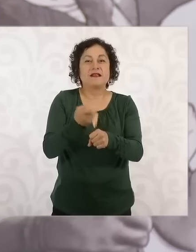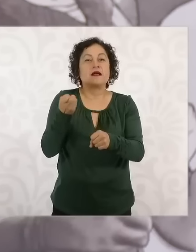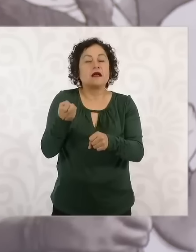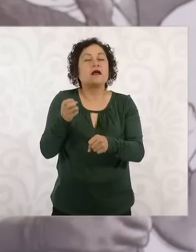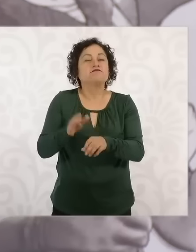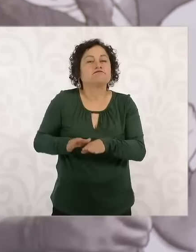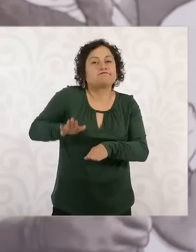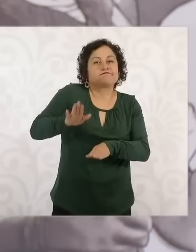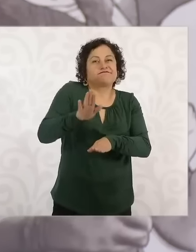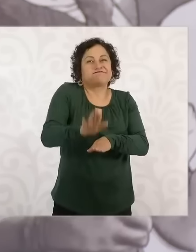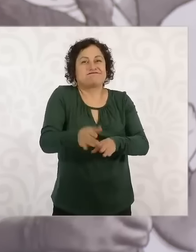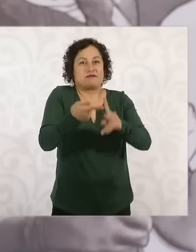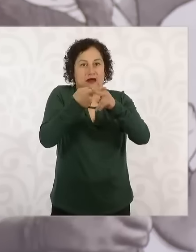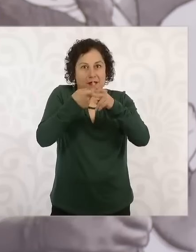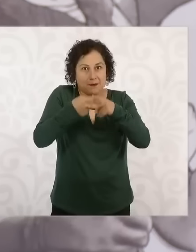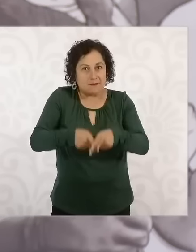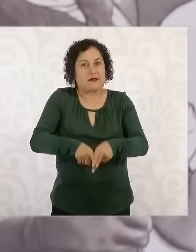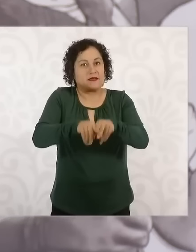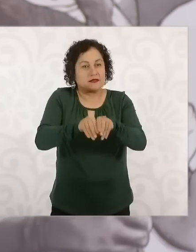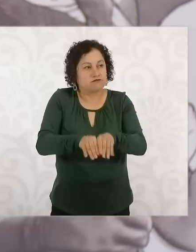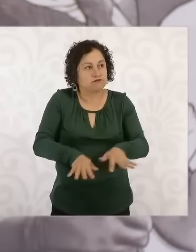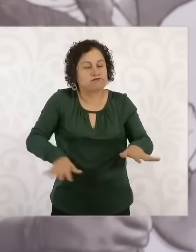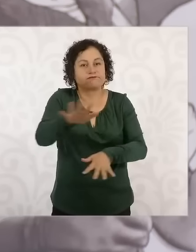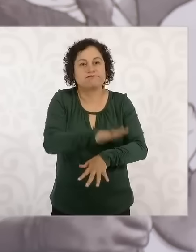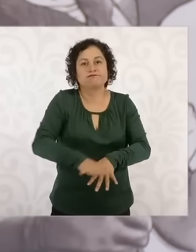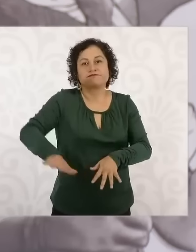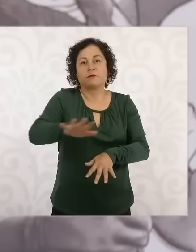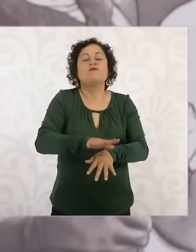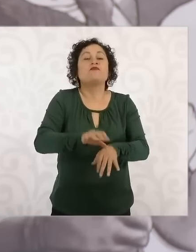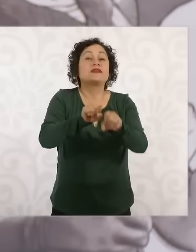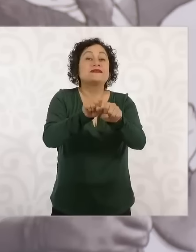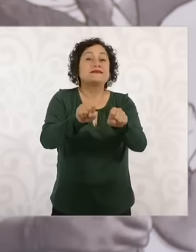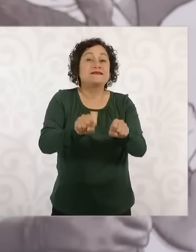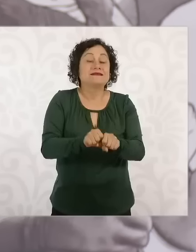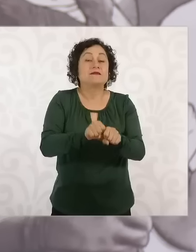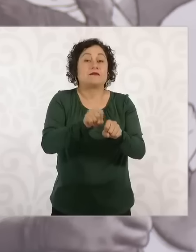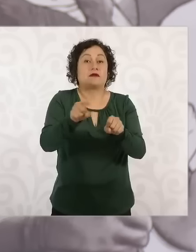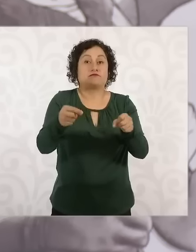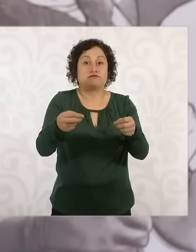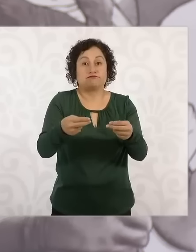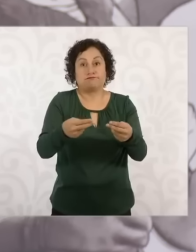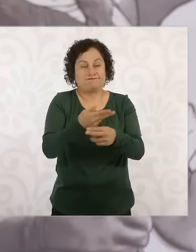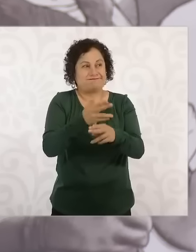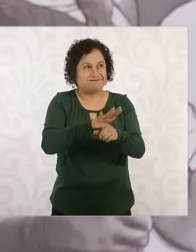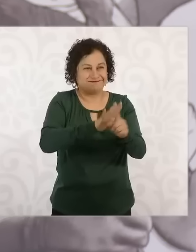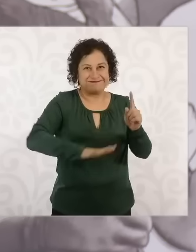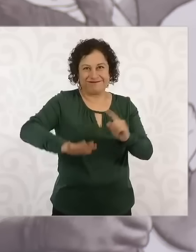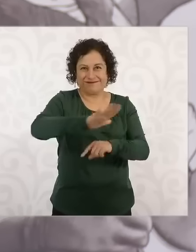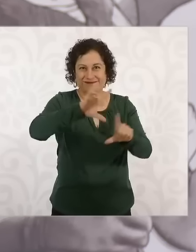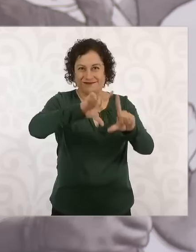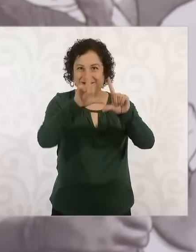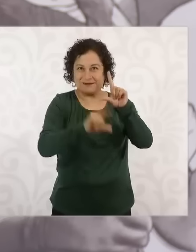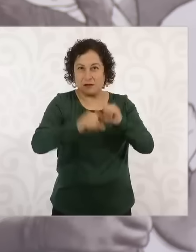eh generar un sistema universal de salud y para ello hay que intercambiar información.